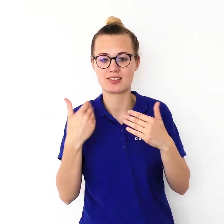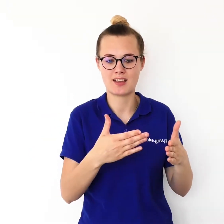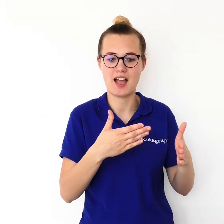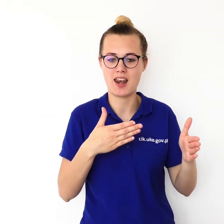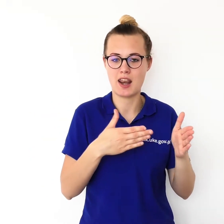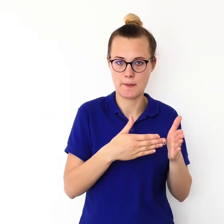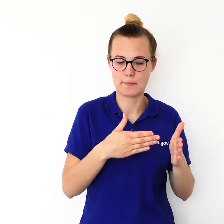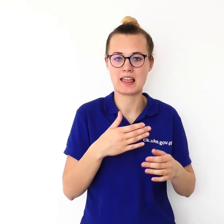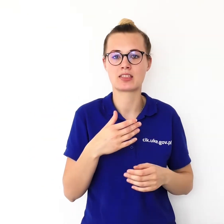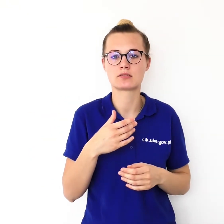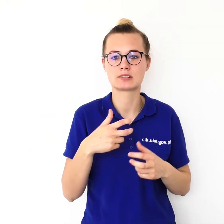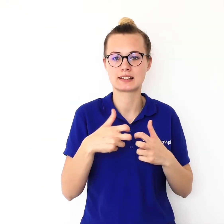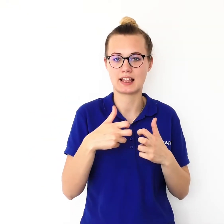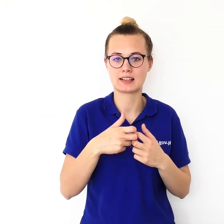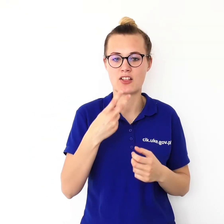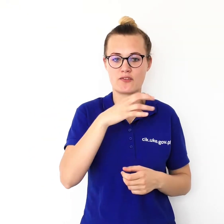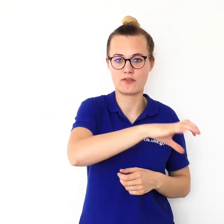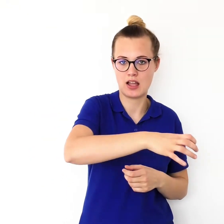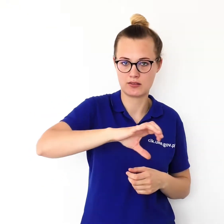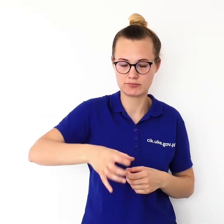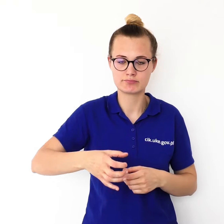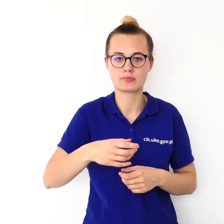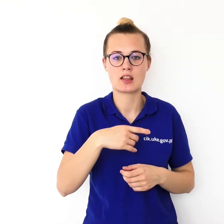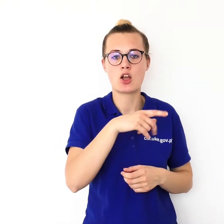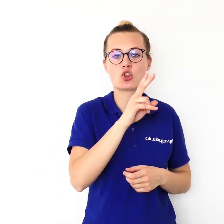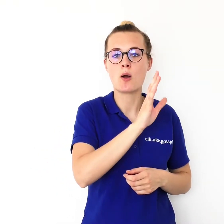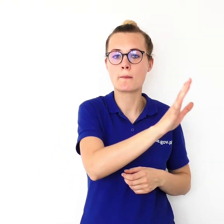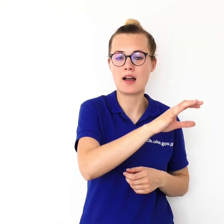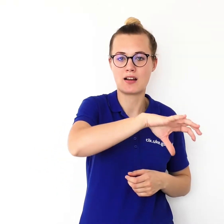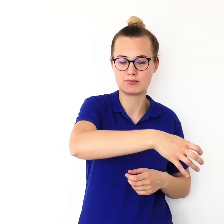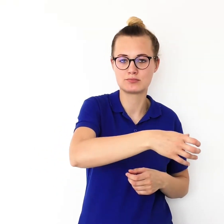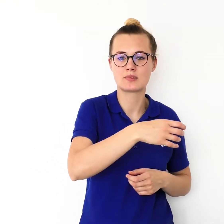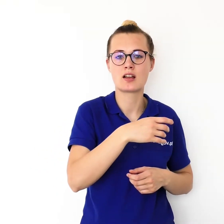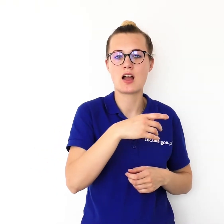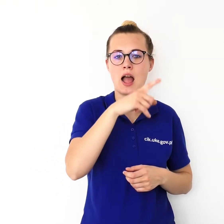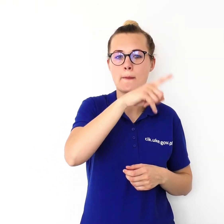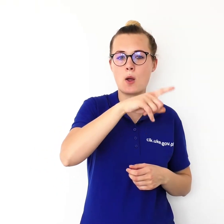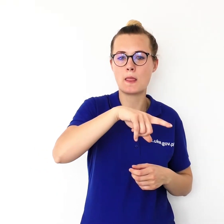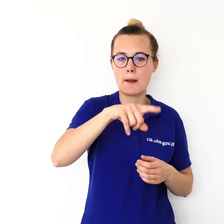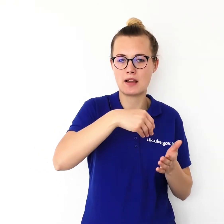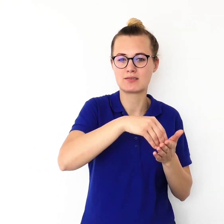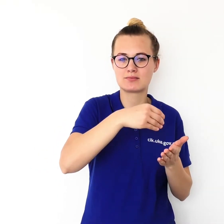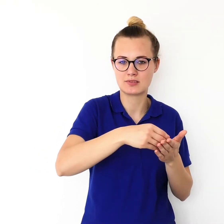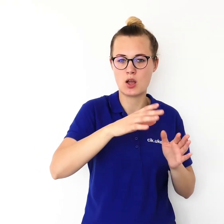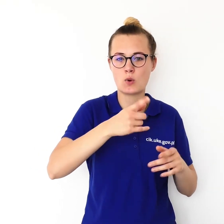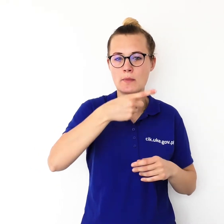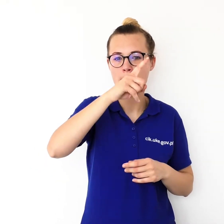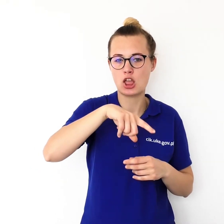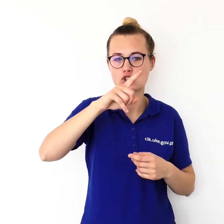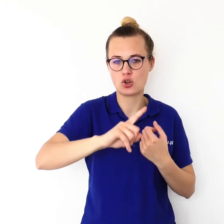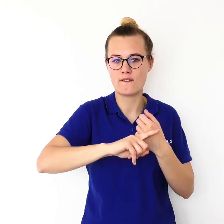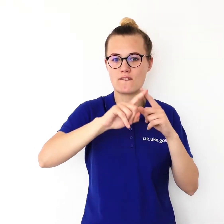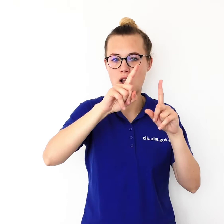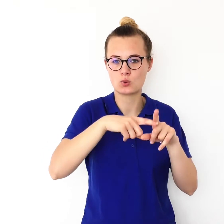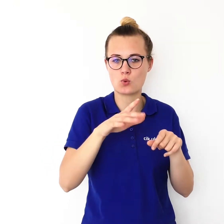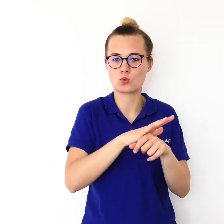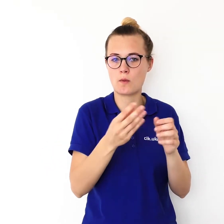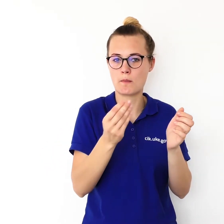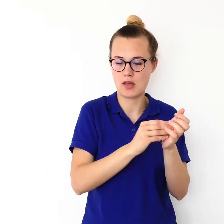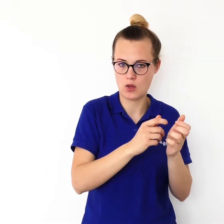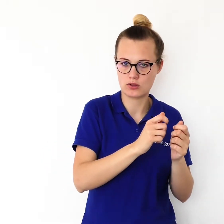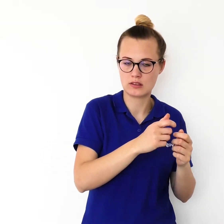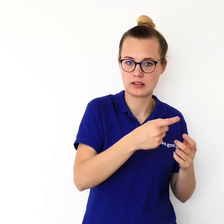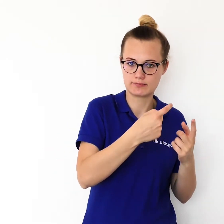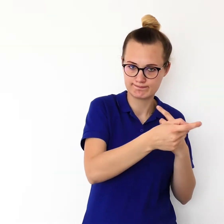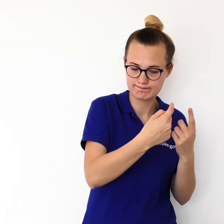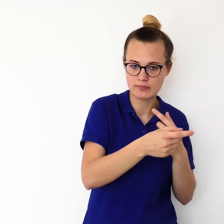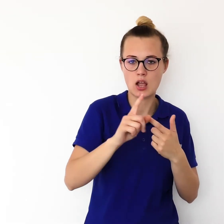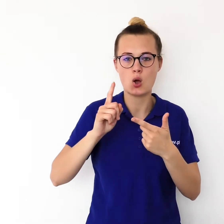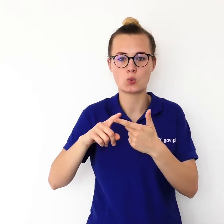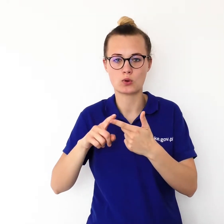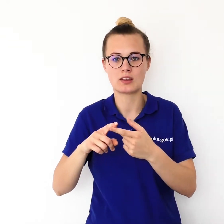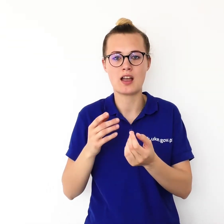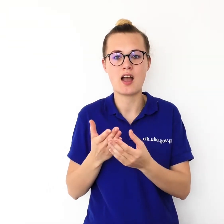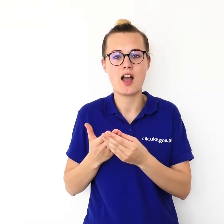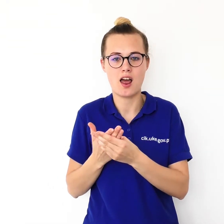Minimalna wysokość limitu powiązana jest z wysokością opłaty abonamentowej